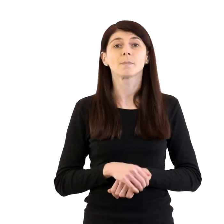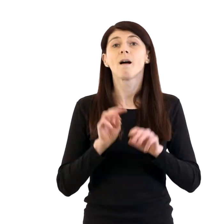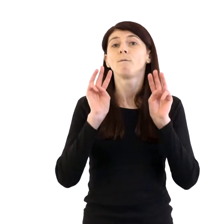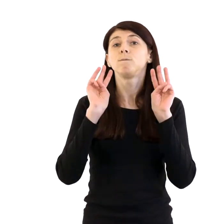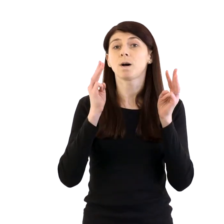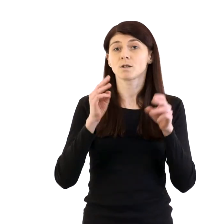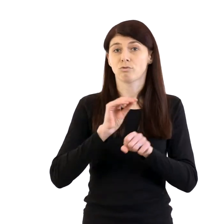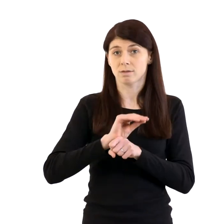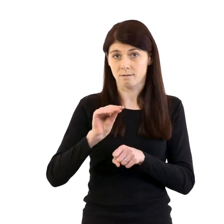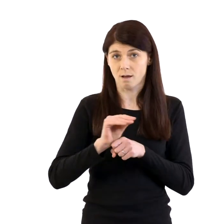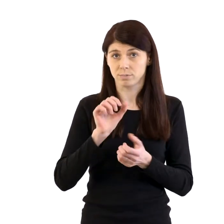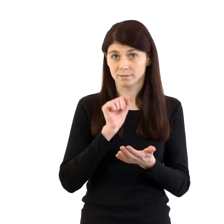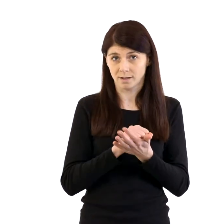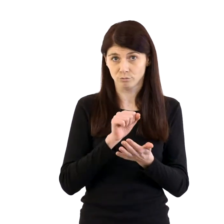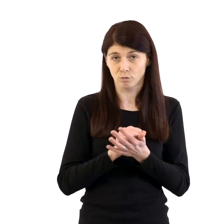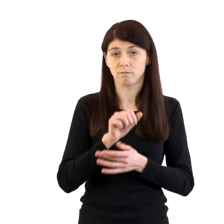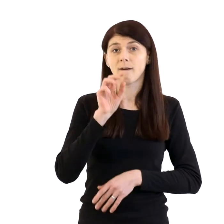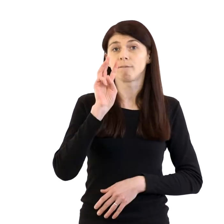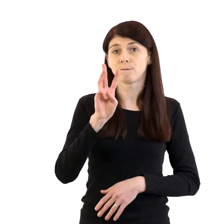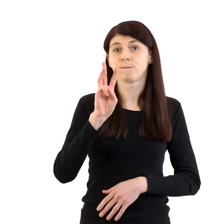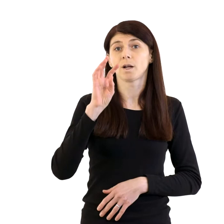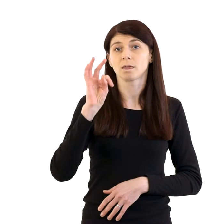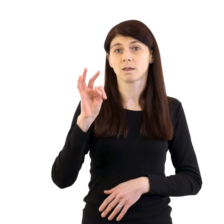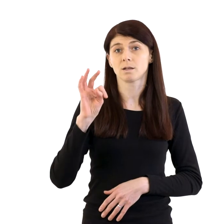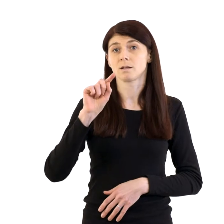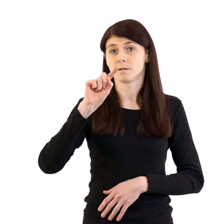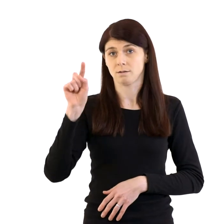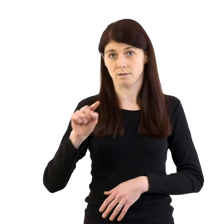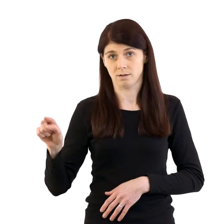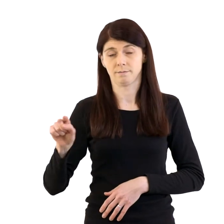i Warsztaty Terapii Zajęciowej WTZ)